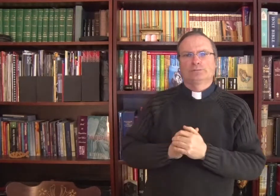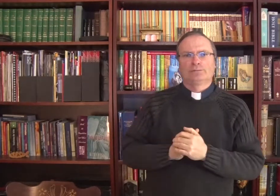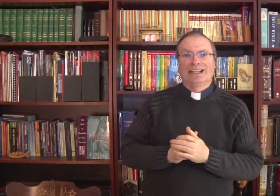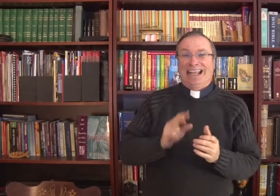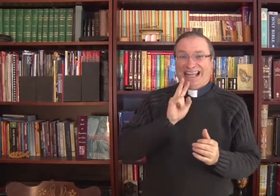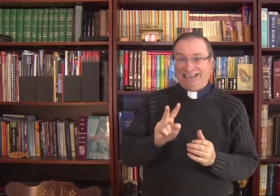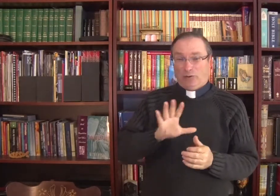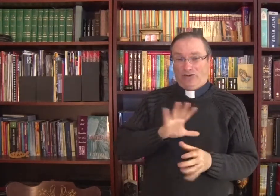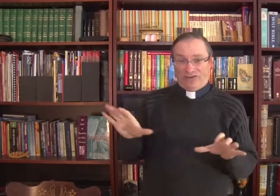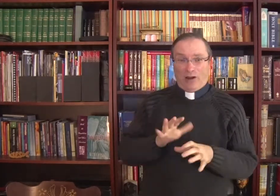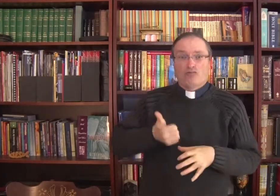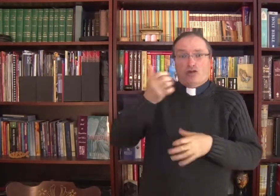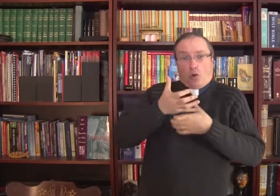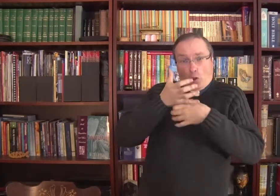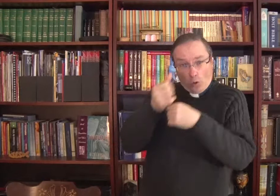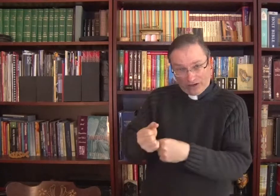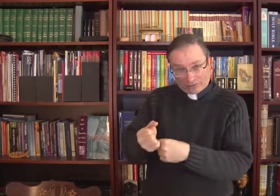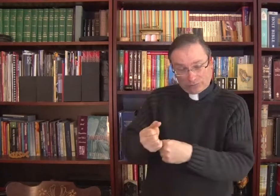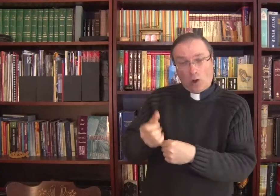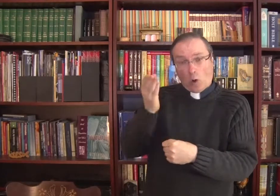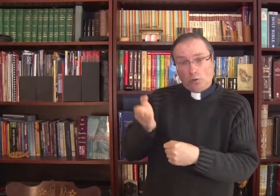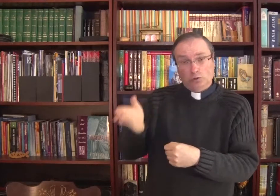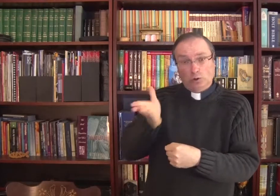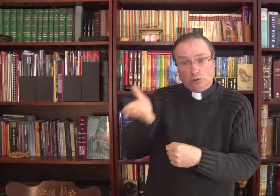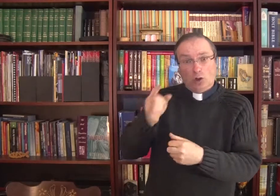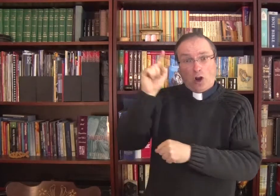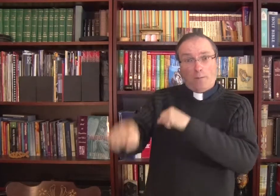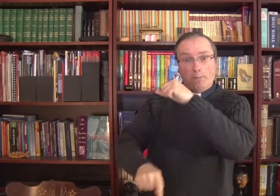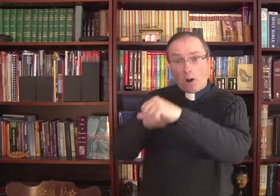Est-ce qu’on fait plus confiance aux choses de ce monde